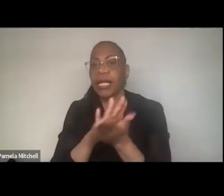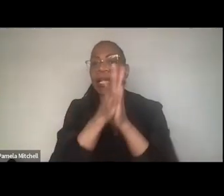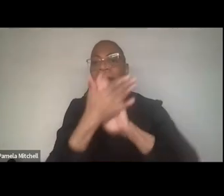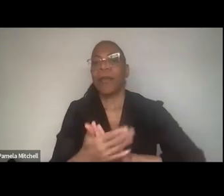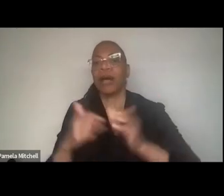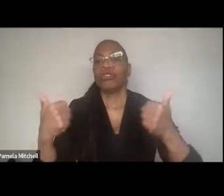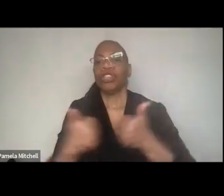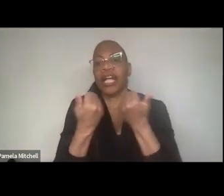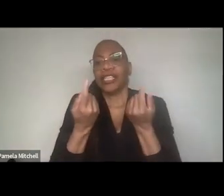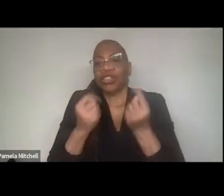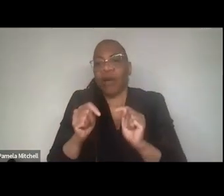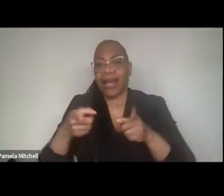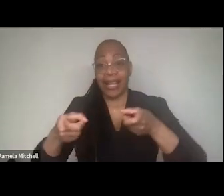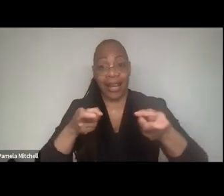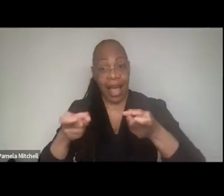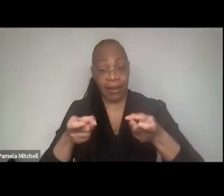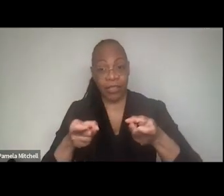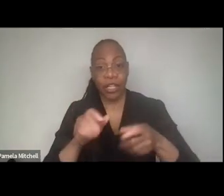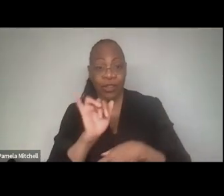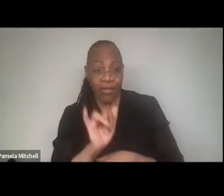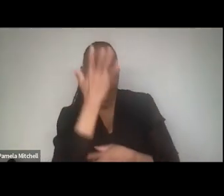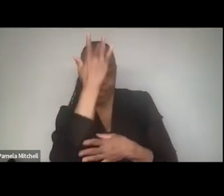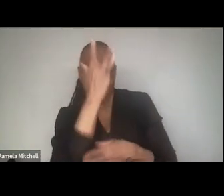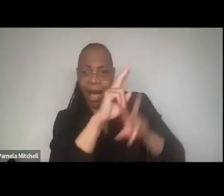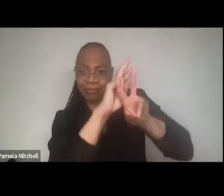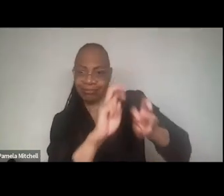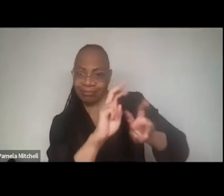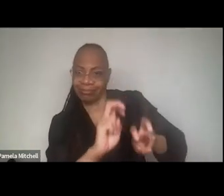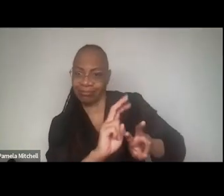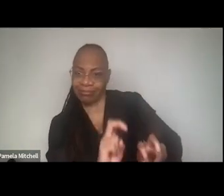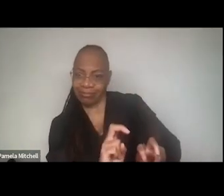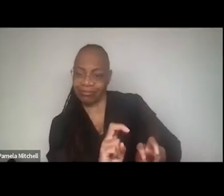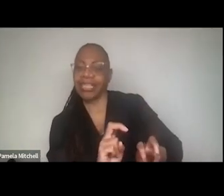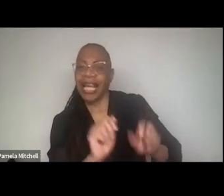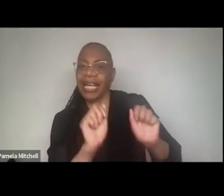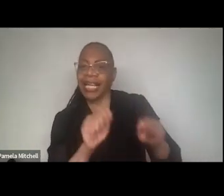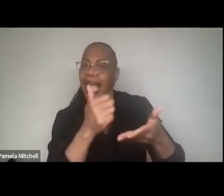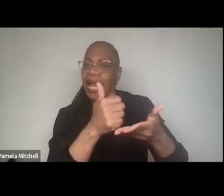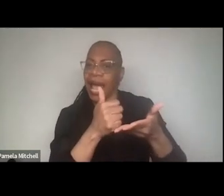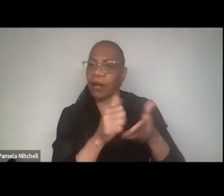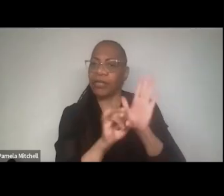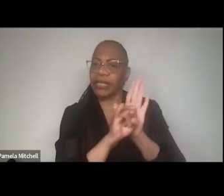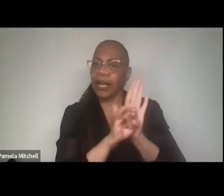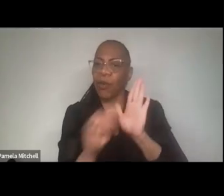pero por eso hacer esas evaluaciones, como la visión, puede ser muy útil para identificar dónde podrían surgir algunas cosas más sutiles.